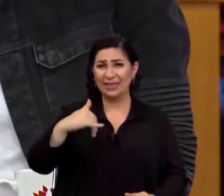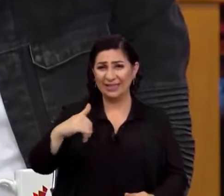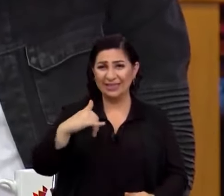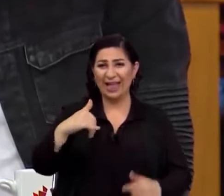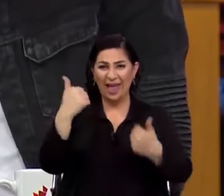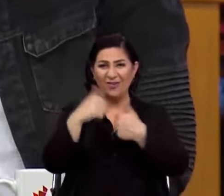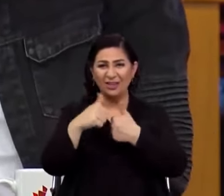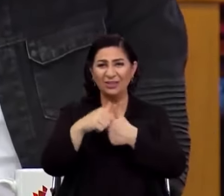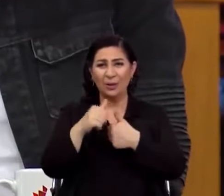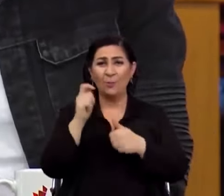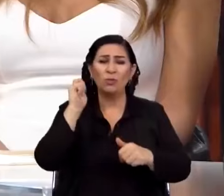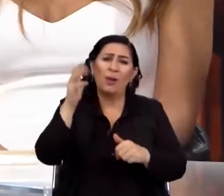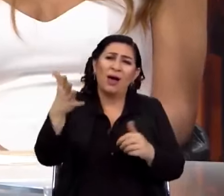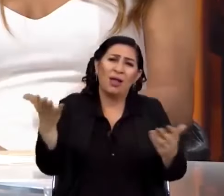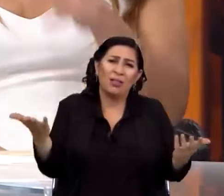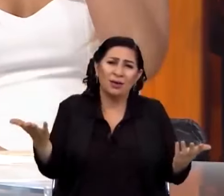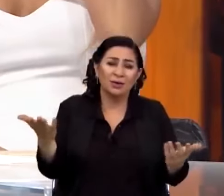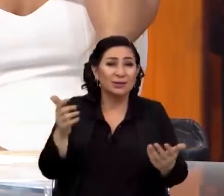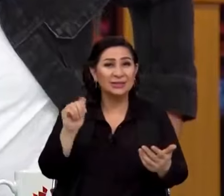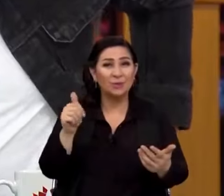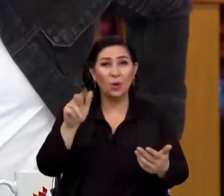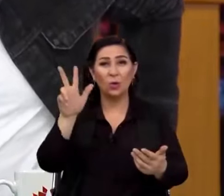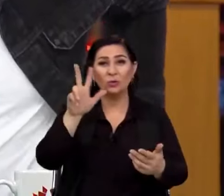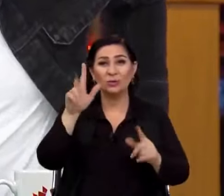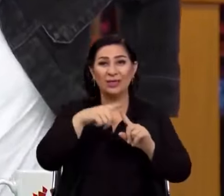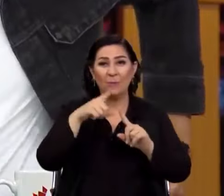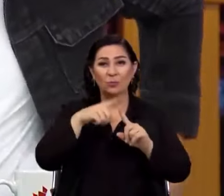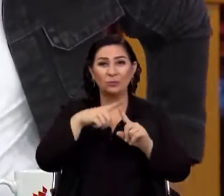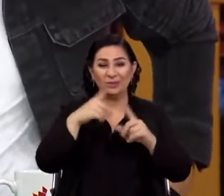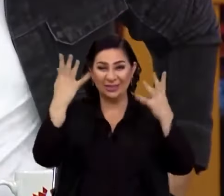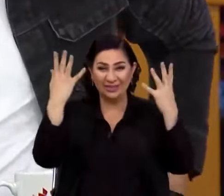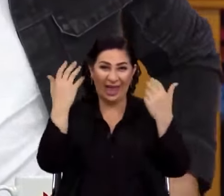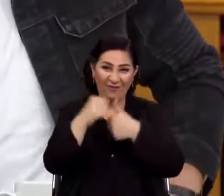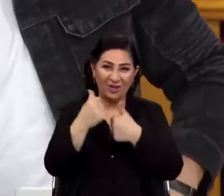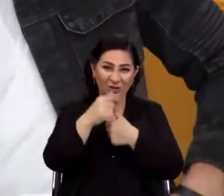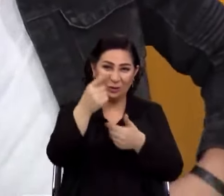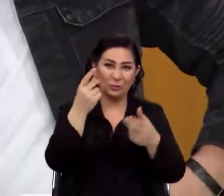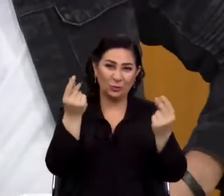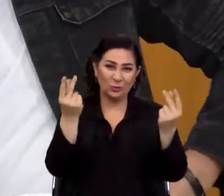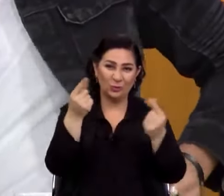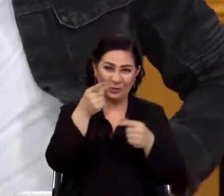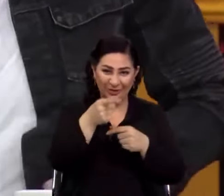tam pahalı değil mi söylüyorsun ne zaman 30 temmuz 30 Temmuz'da Dünya evine